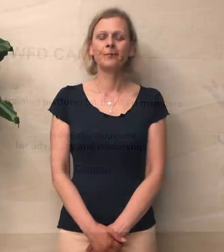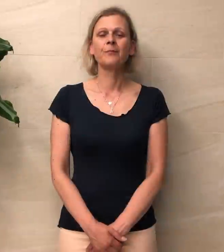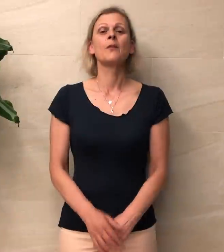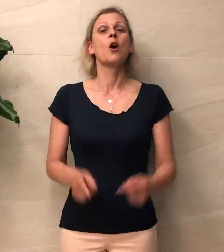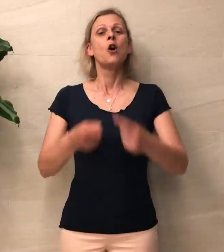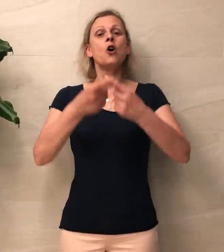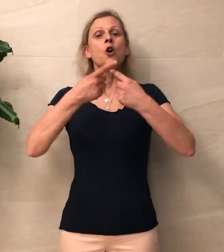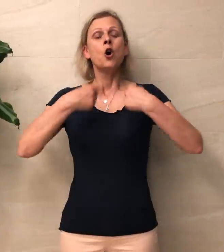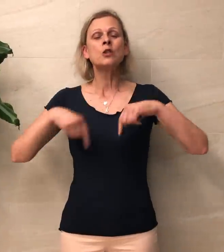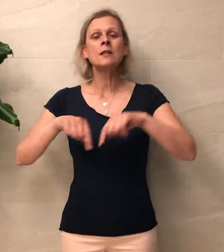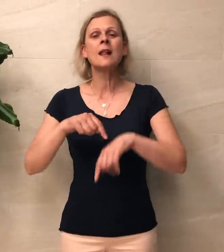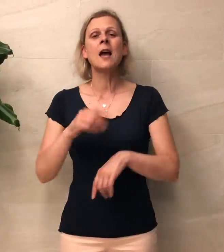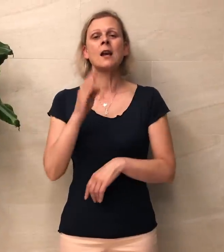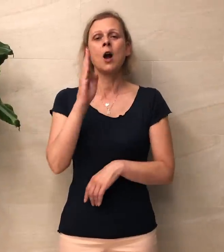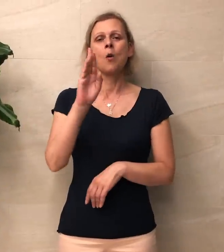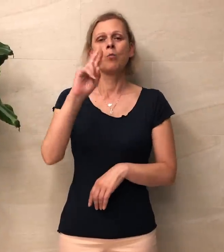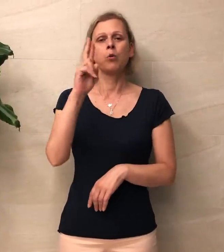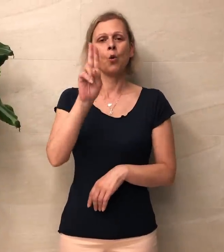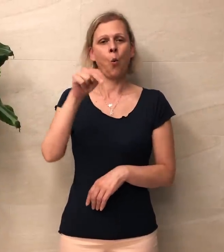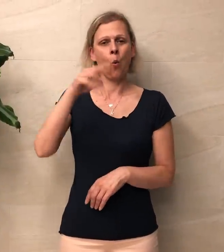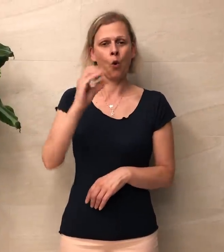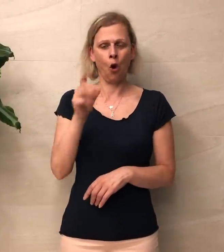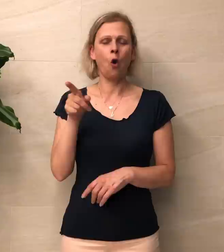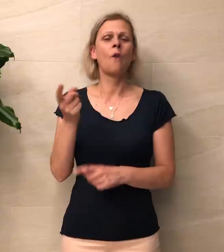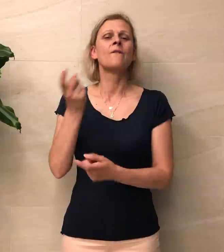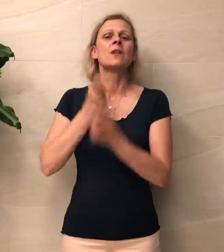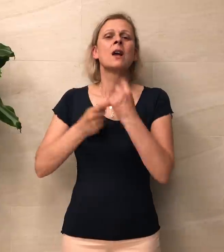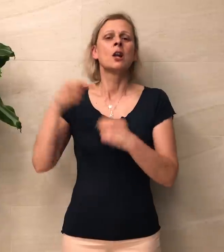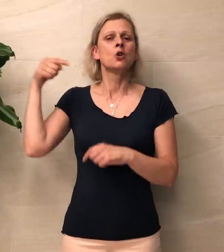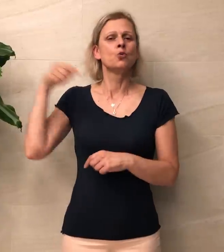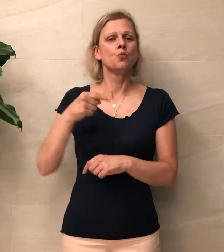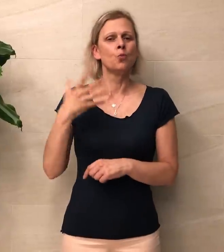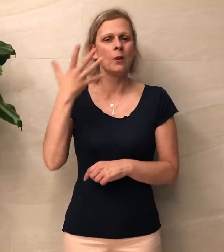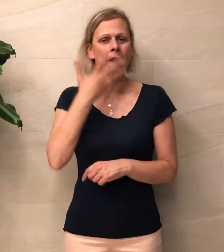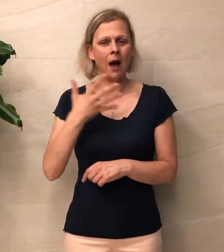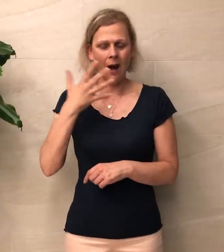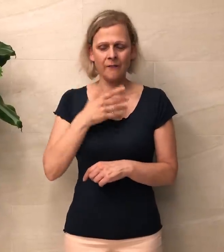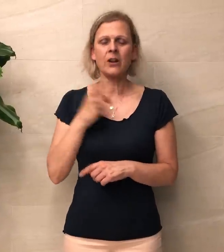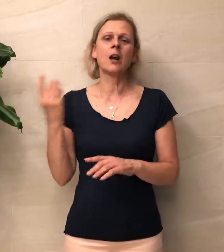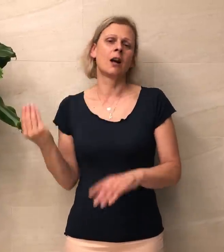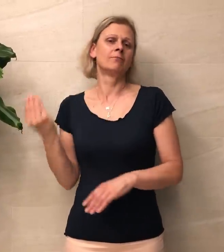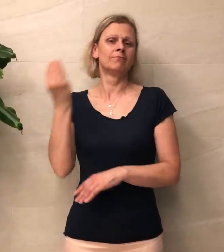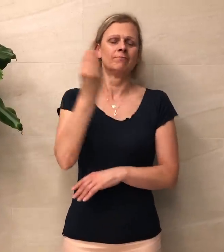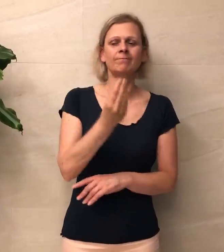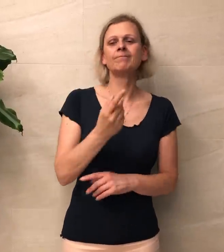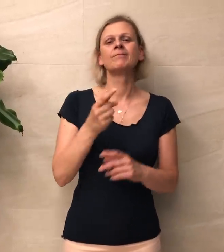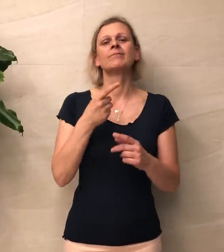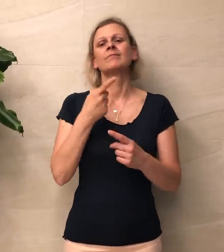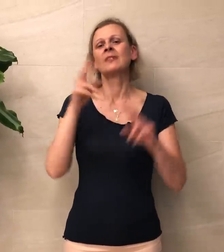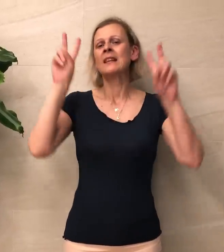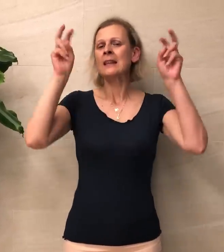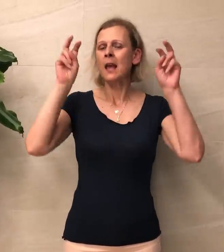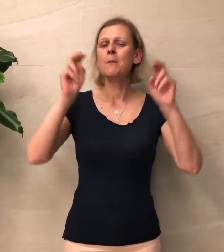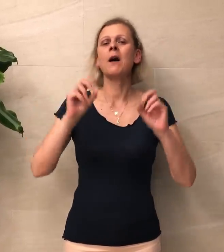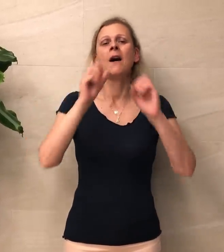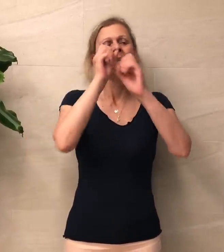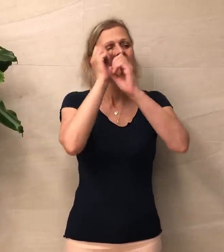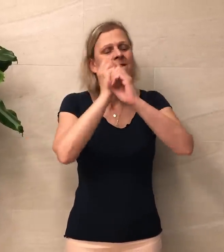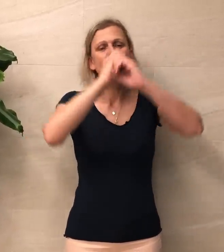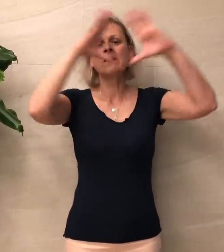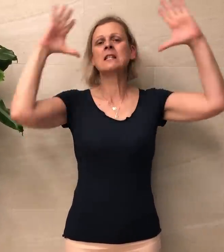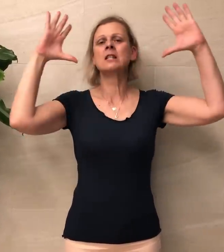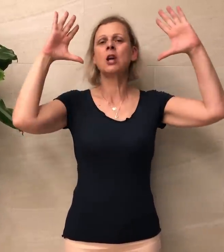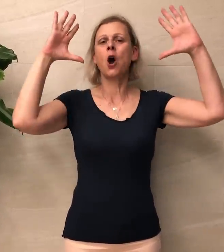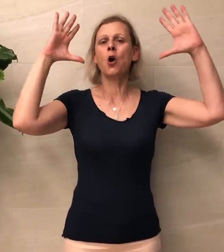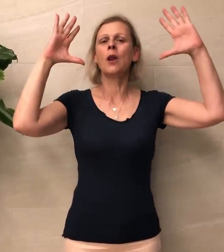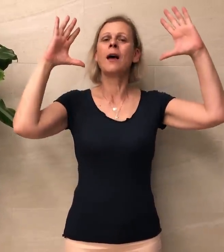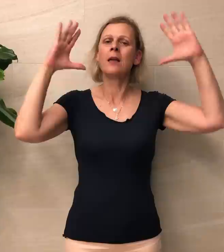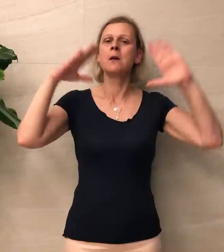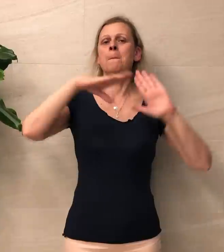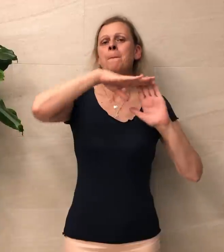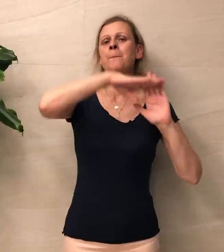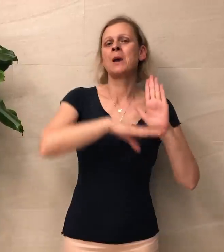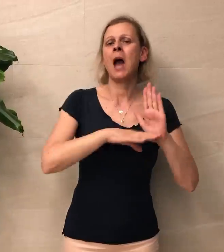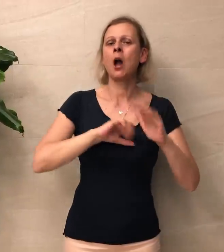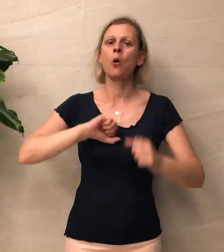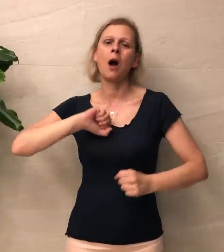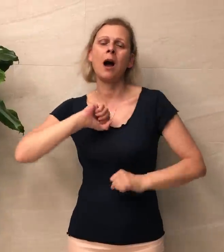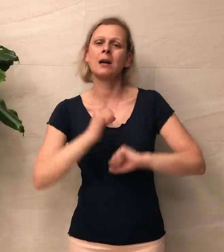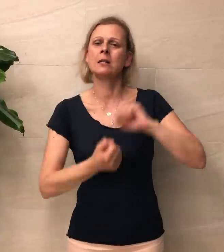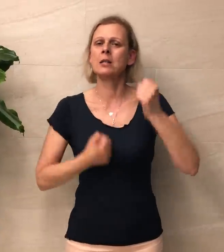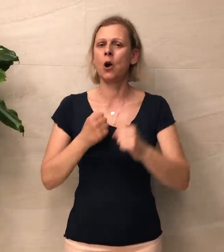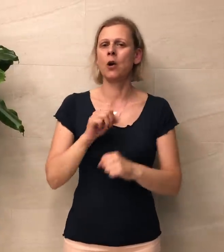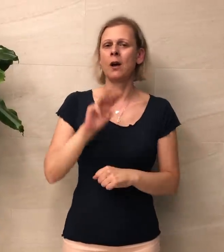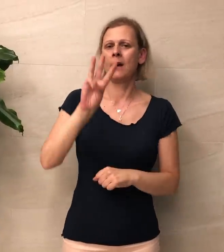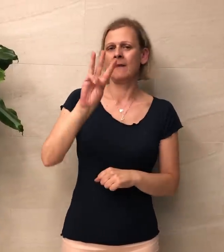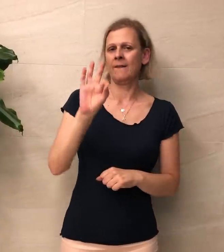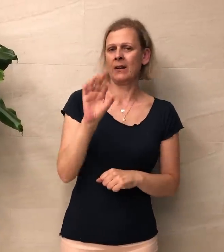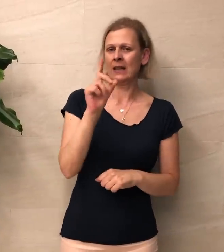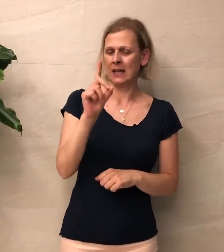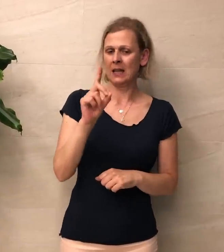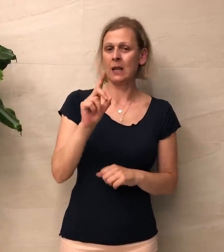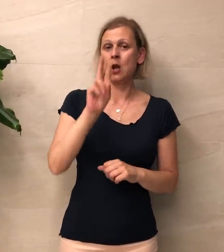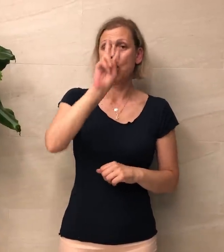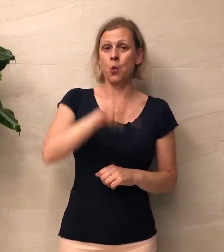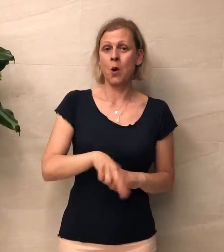Il Consigliere Bruno Druchen, proveniente dal Sud Africa, ha illustrato la “Visione Piano d’Azione WFD 2023-2027” per il prossimo quadriennio. Il nuovo board WFD,